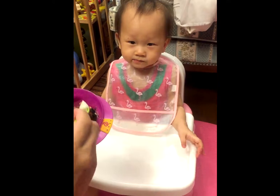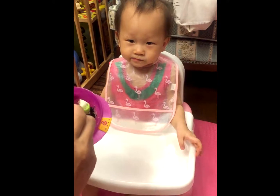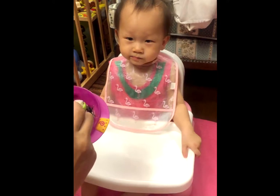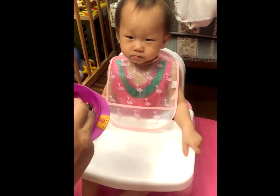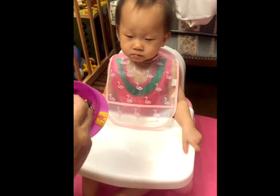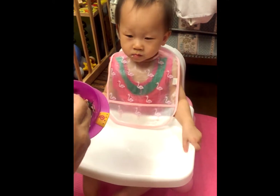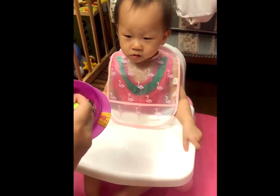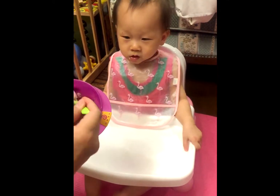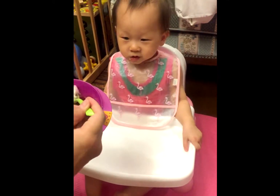たまご?